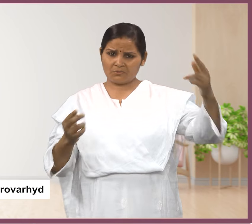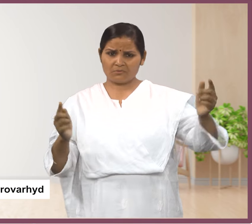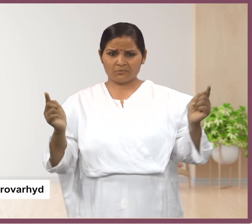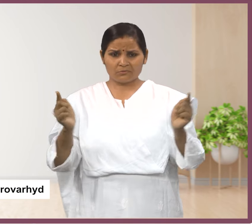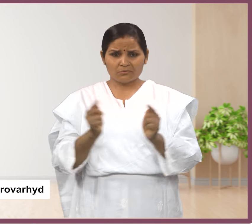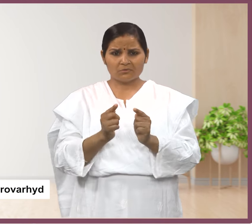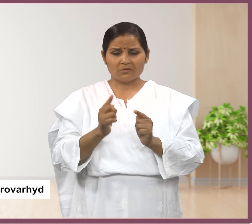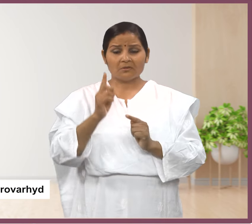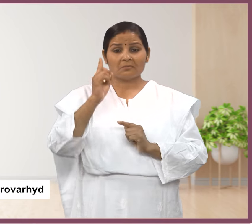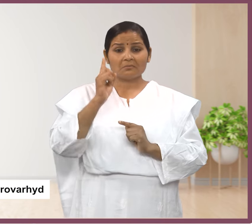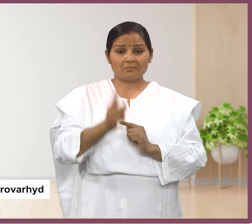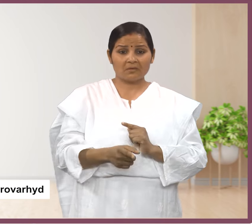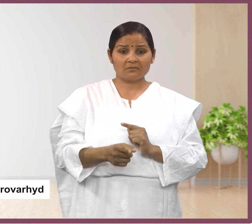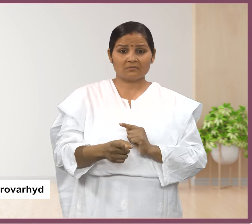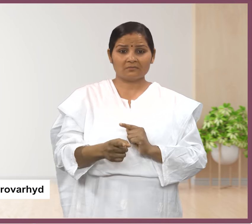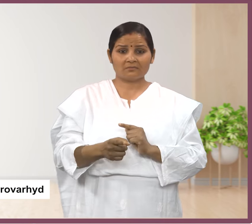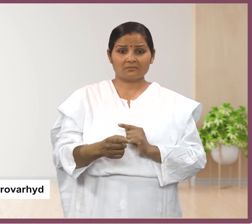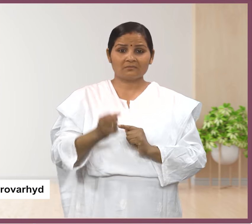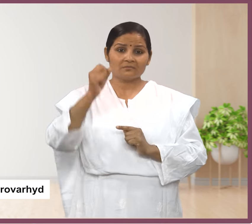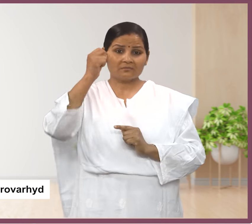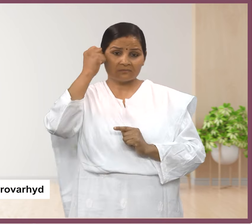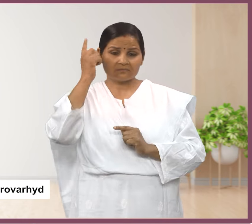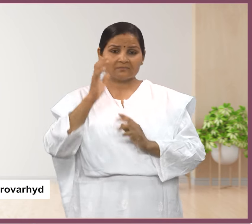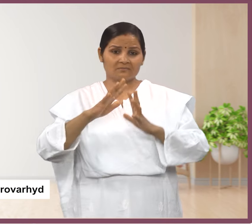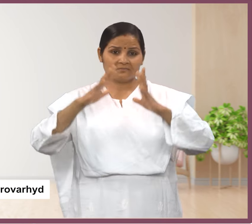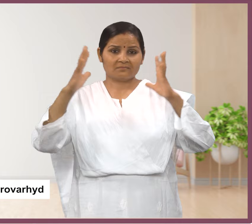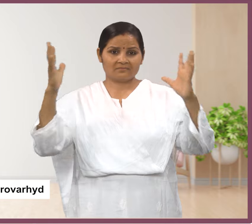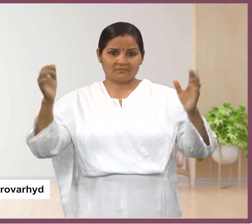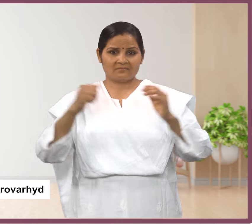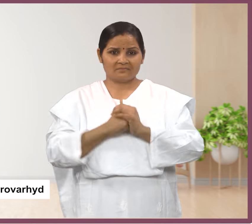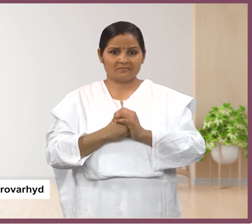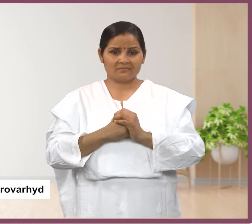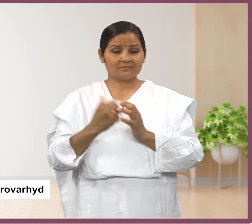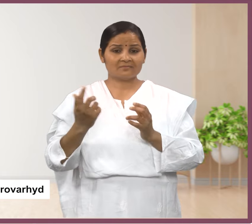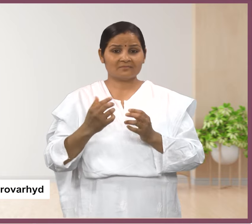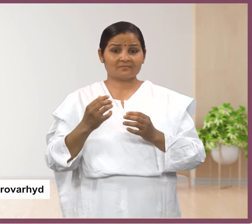ఒకవేళ విశ్వాసం ఉన్నట్లయితే వెనక్కి వెళ్లి కూర్చునేవాళ్ళు.